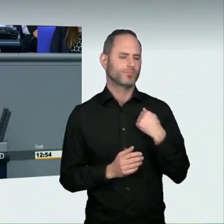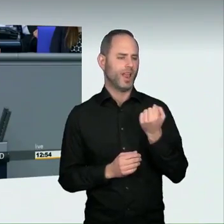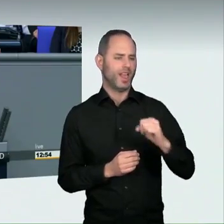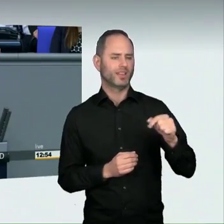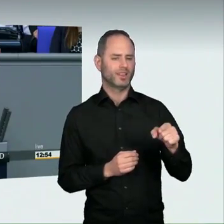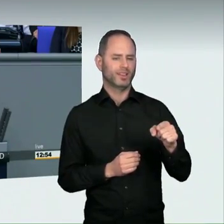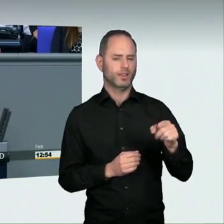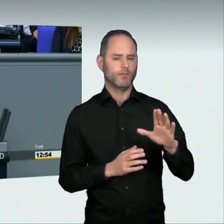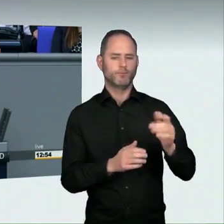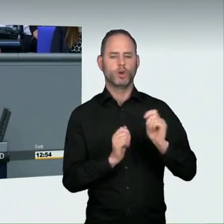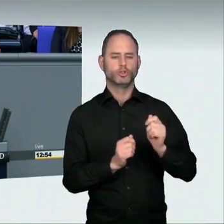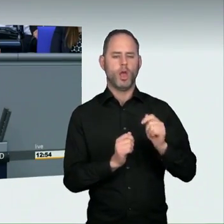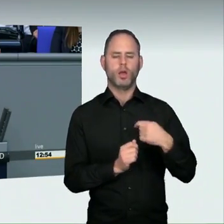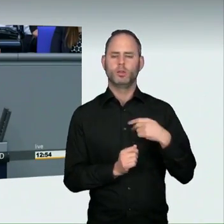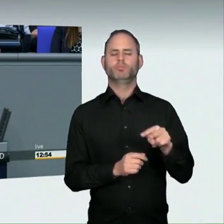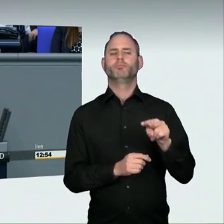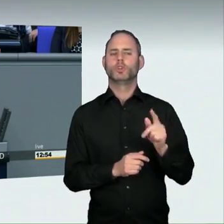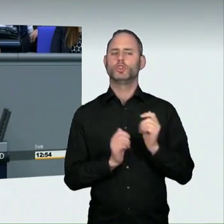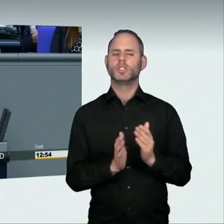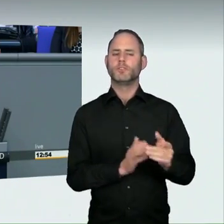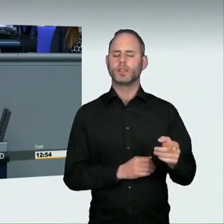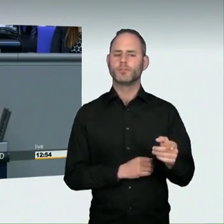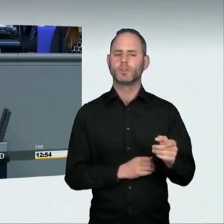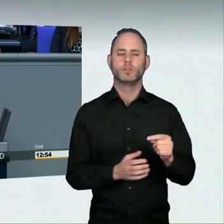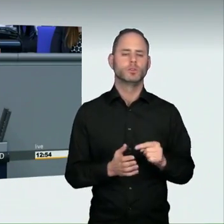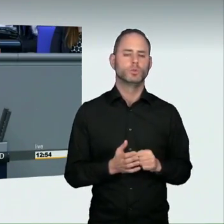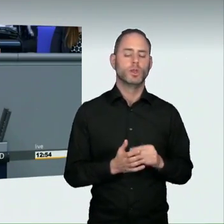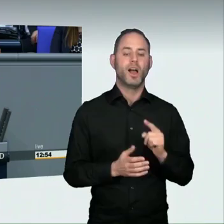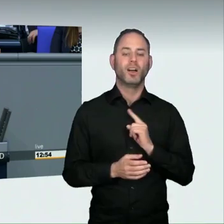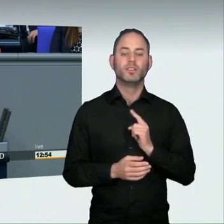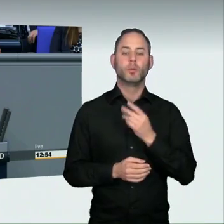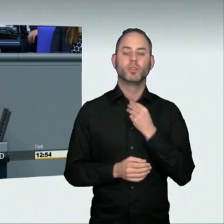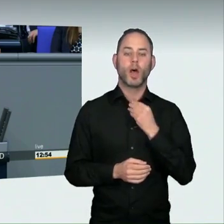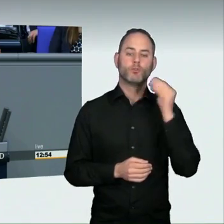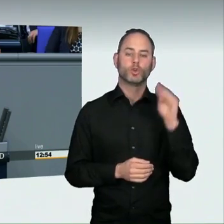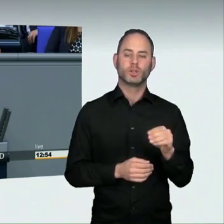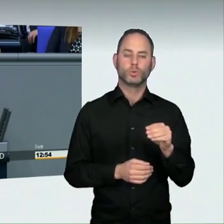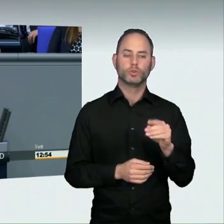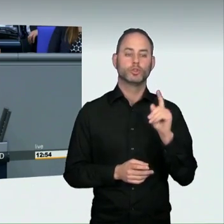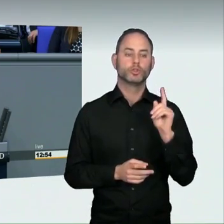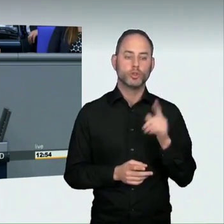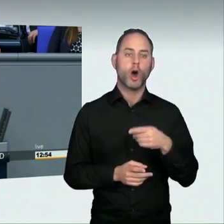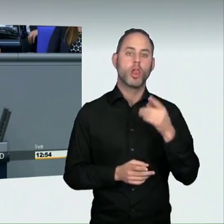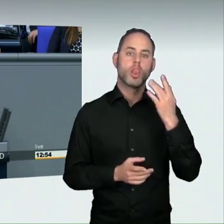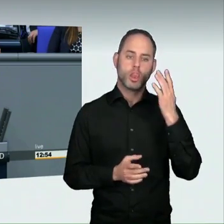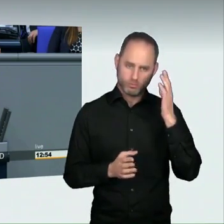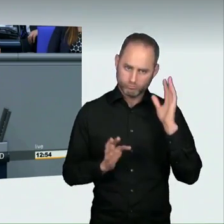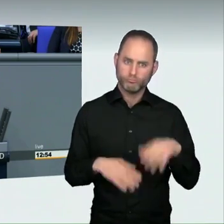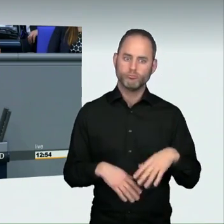beziehen wollen. Einmal davon abgesehen, dass Sie nicht genau definieren, lesen Sie einmal nach, was denn ein Familienangehöriger genau sein soll,